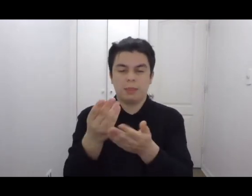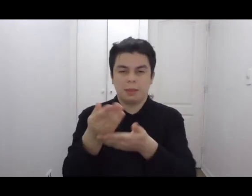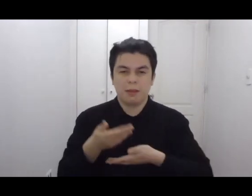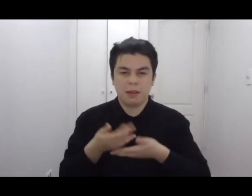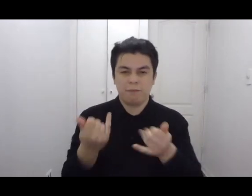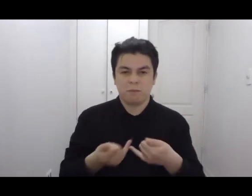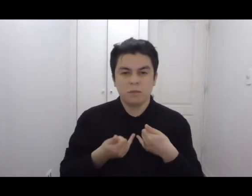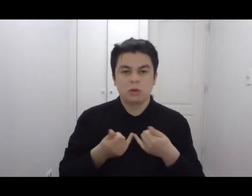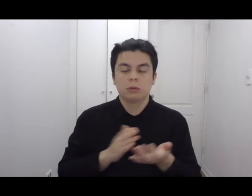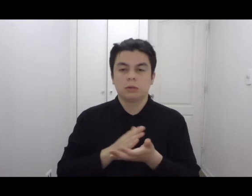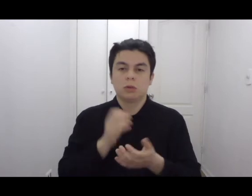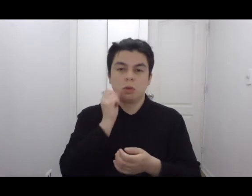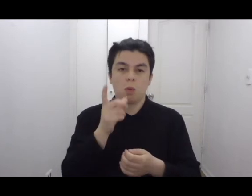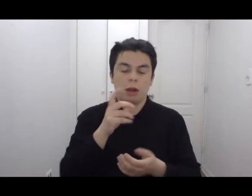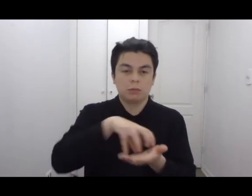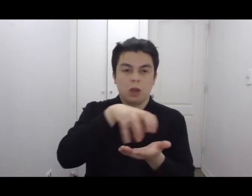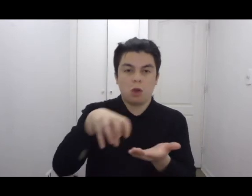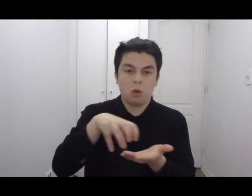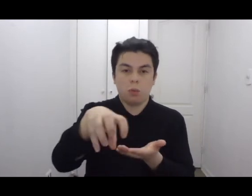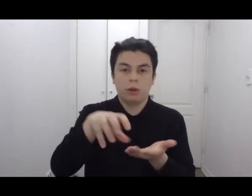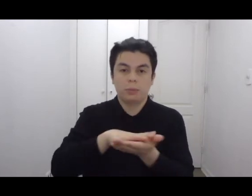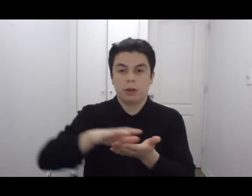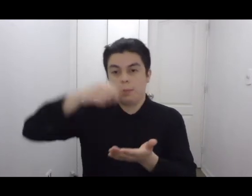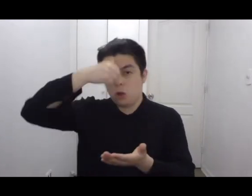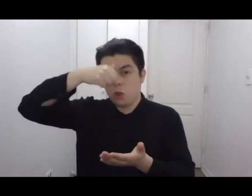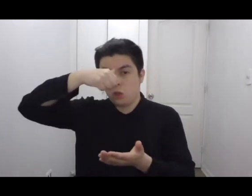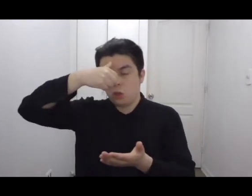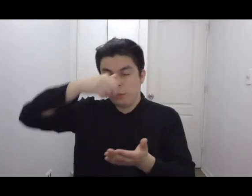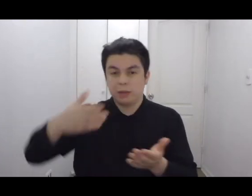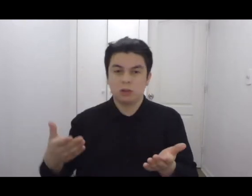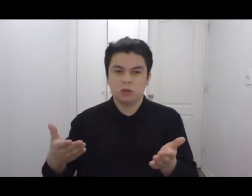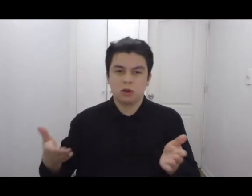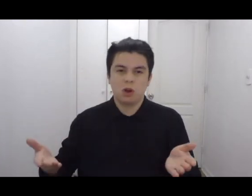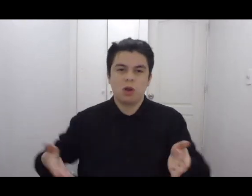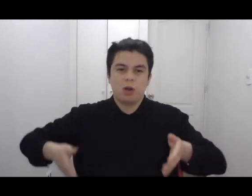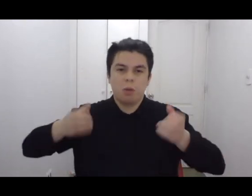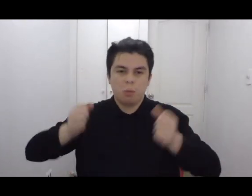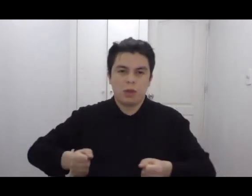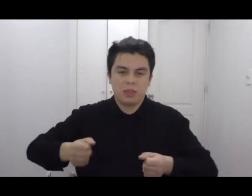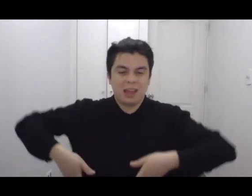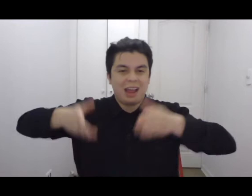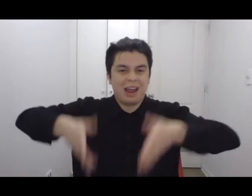por ejemplo todas las comunas que el domingo cierran la calle para que la gente pueda hacer